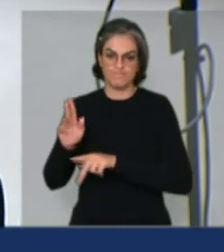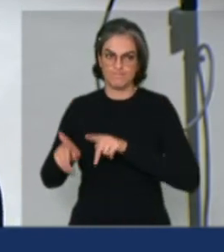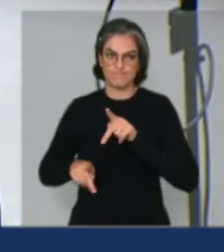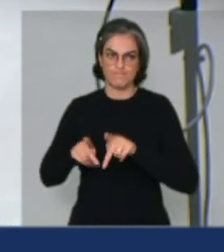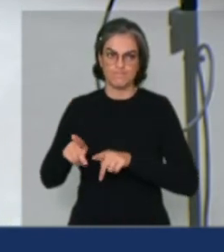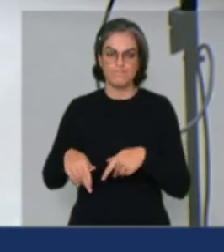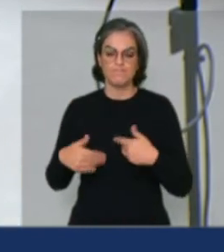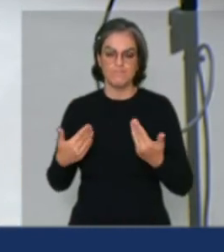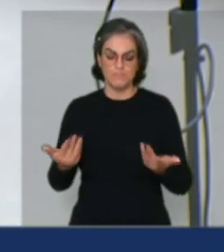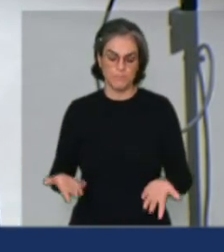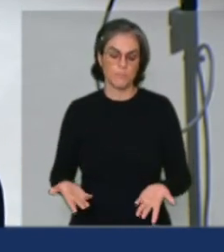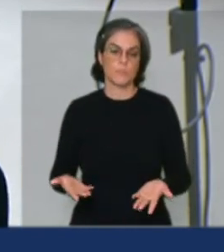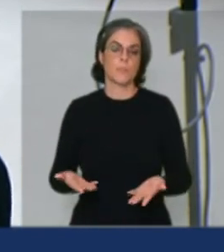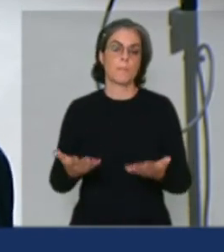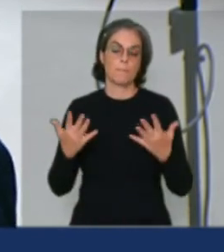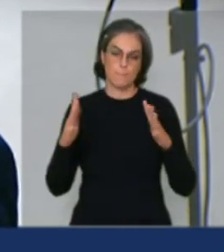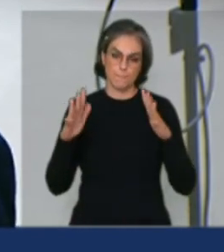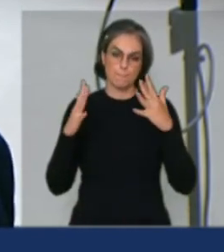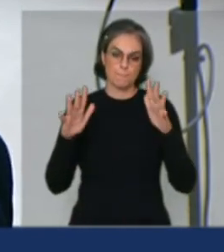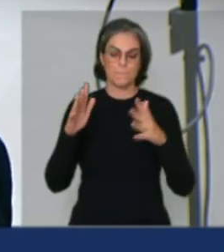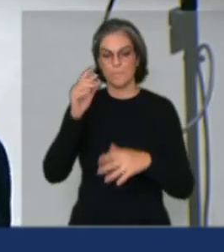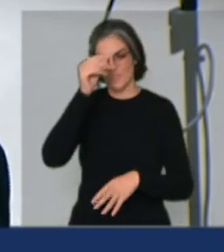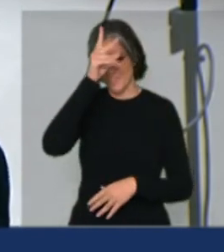PORTANTO, QUERO AQUI, PARABENIZAR O NOBRE PREFEITO POR ESTE BELÍSSIMO TRABALHO